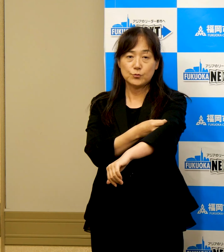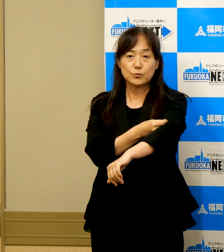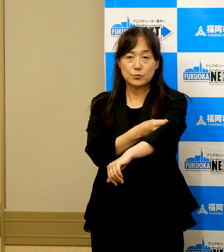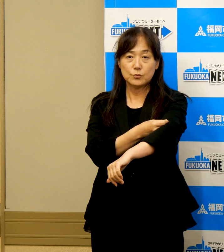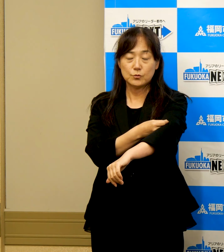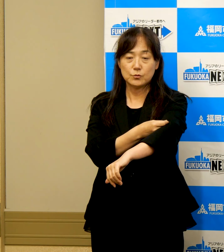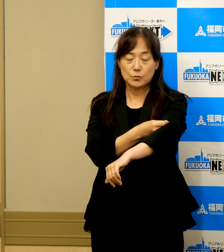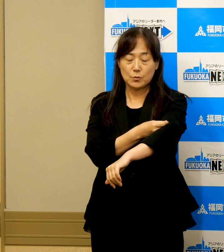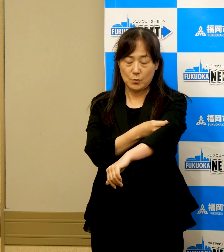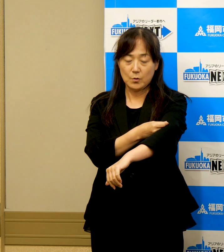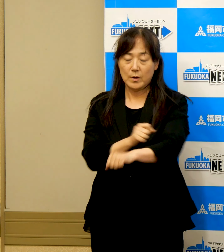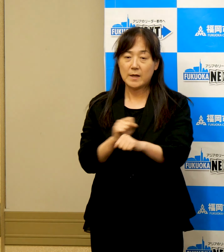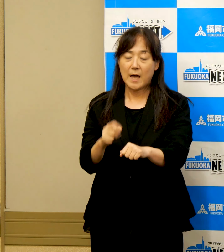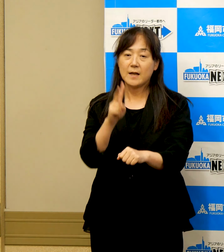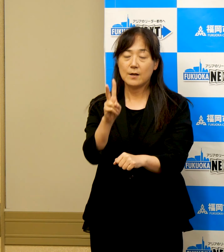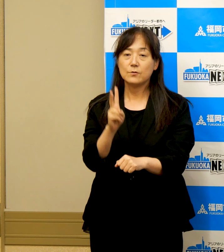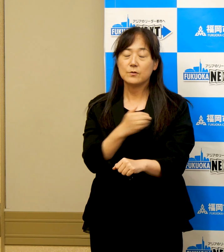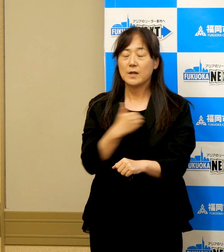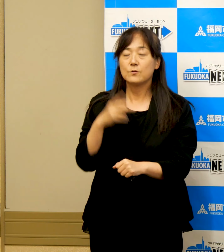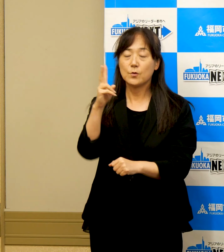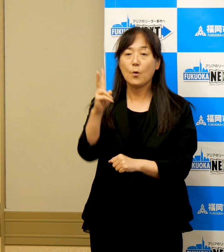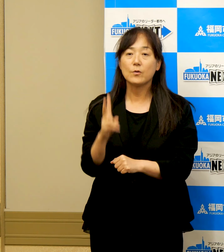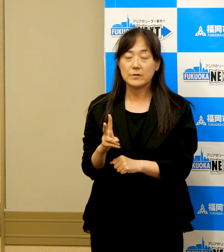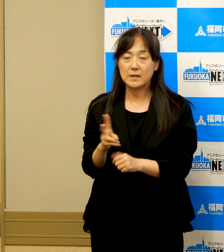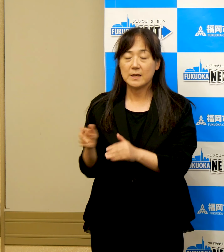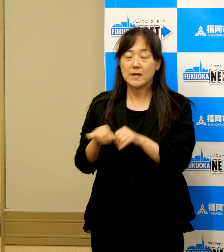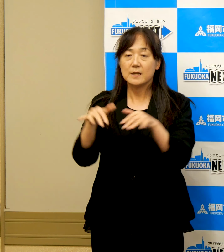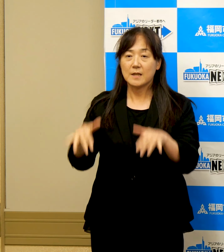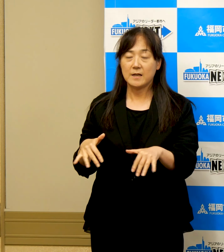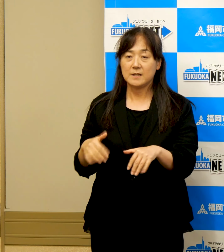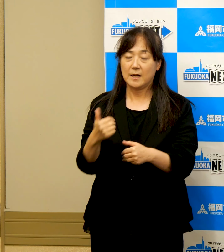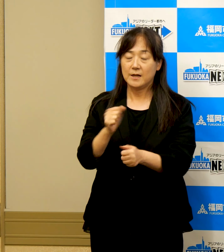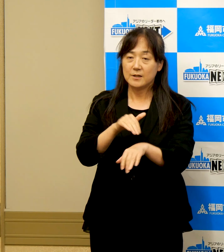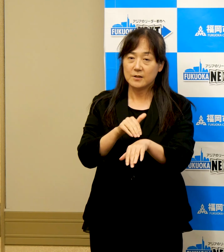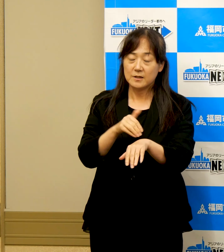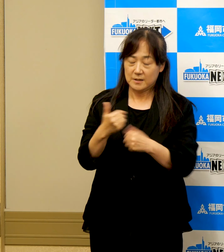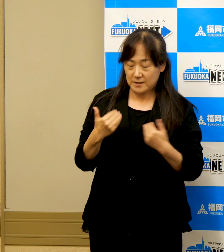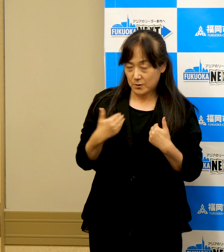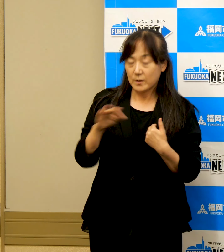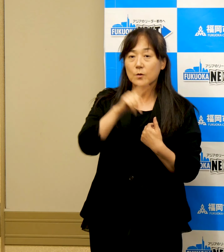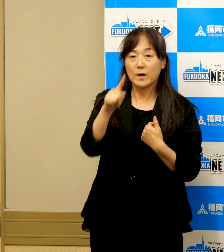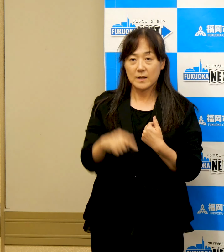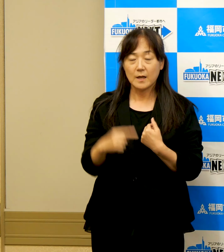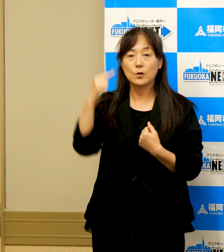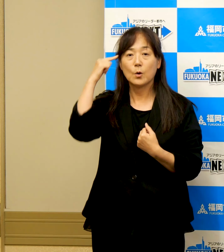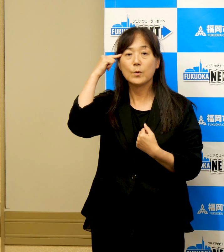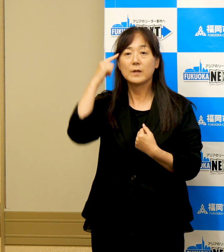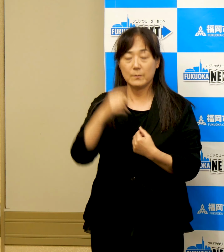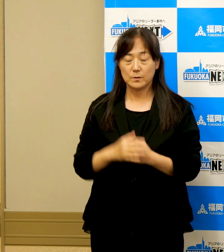より気軽にできるような体制づくりというのが 大事になるフェーズに 入ってくるのかなと思っています